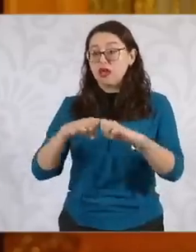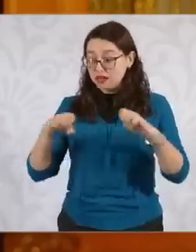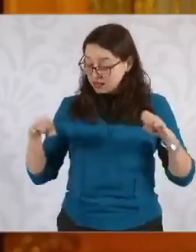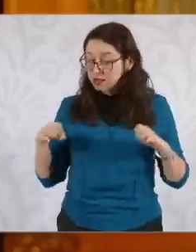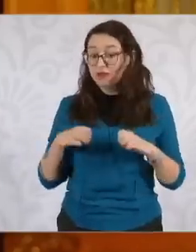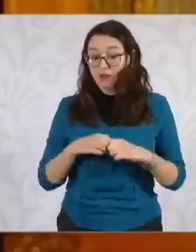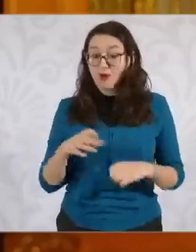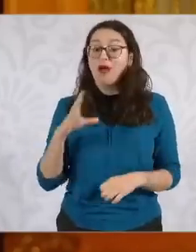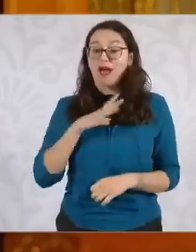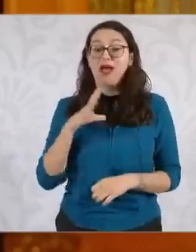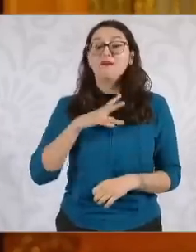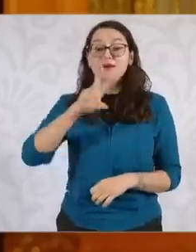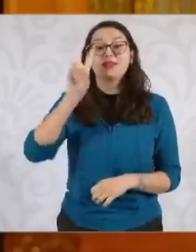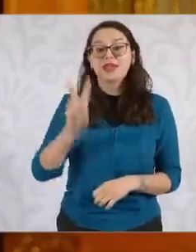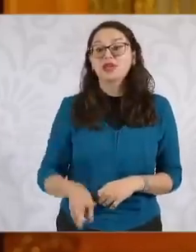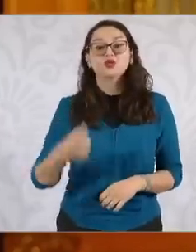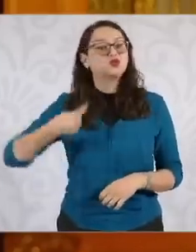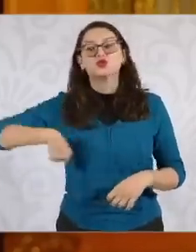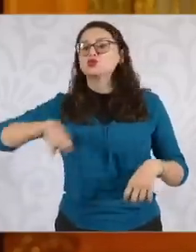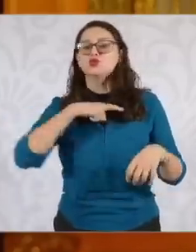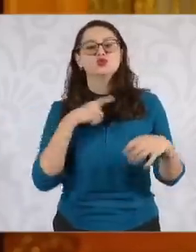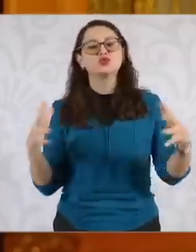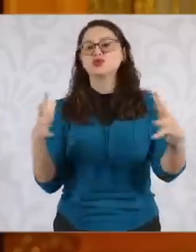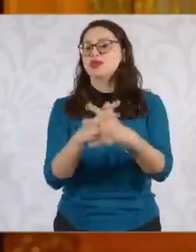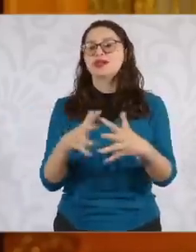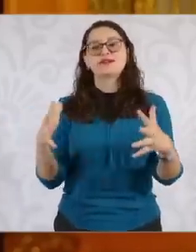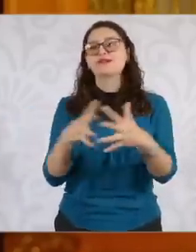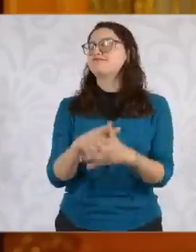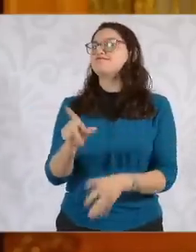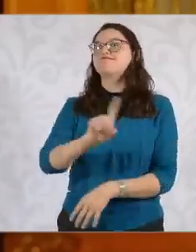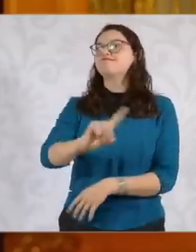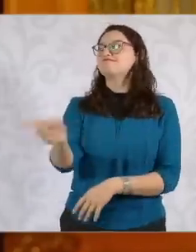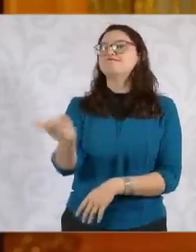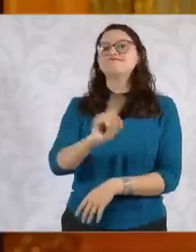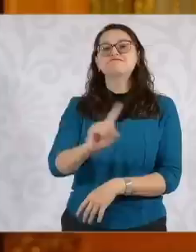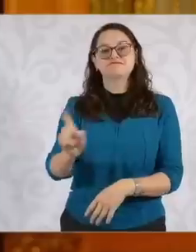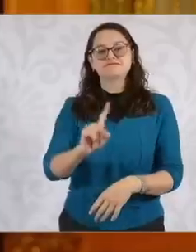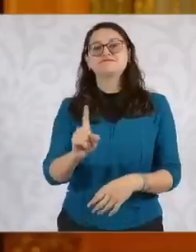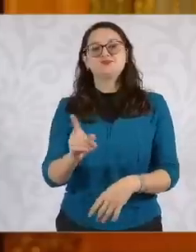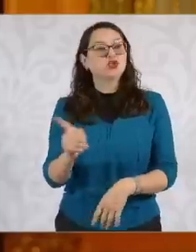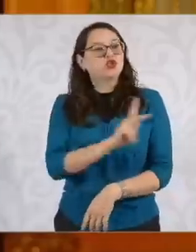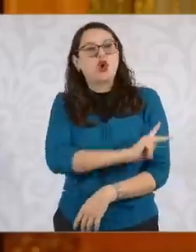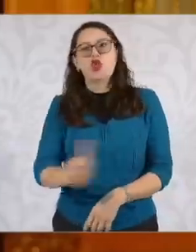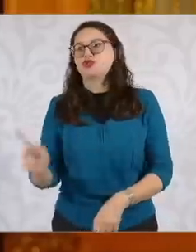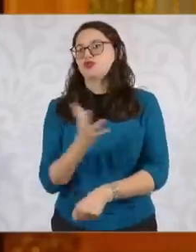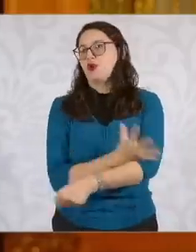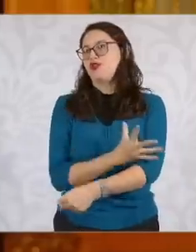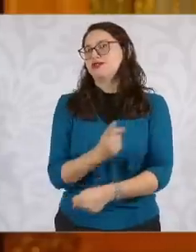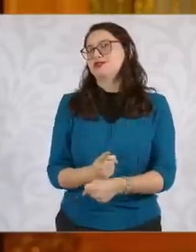la certeza de que tenemos un equipo honesto al frente de la política de